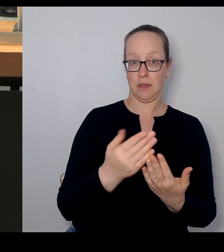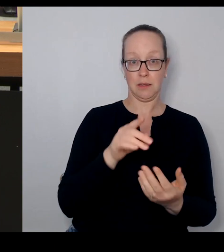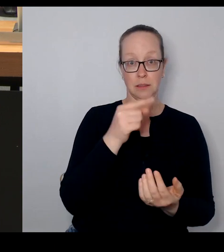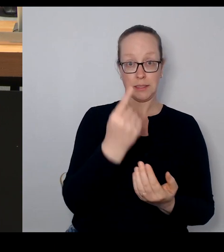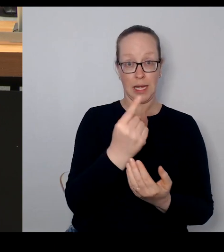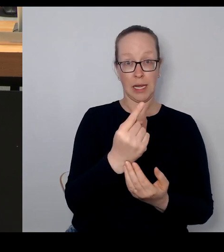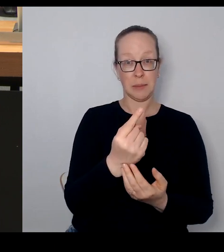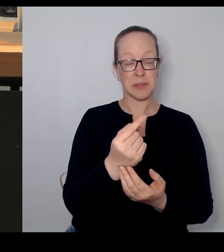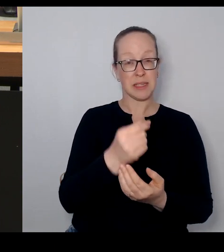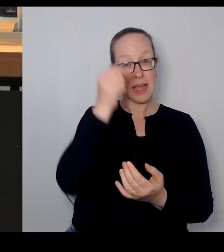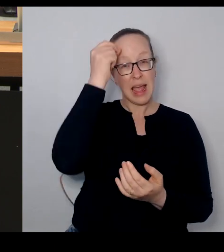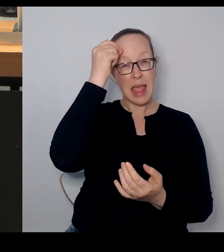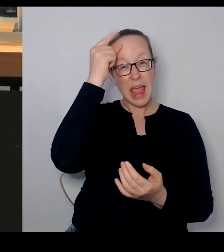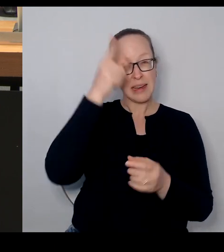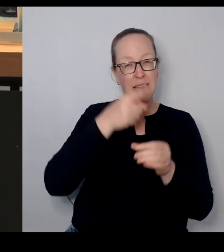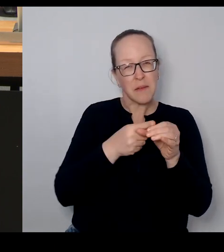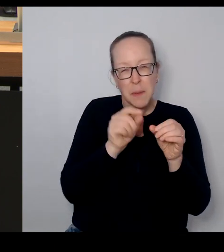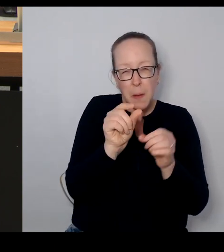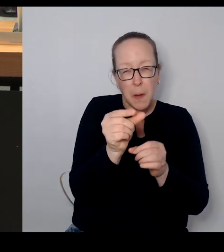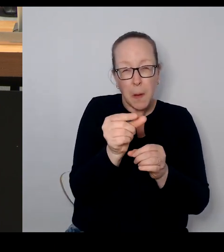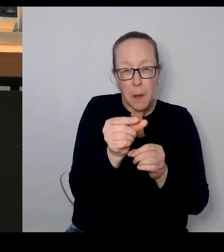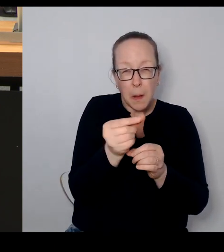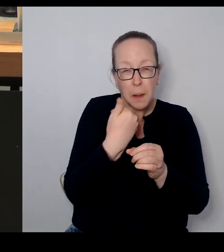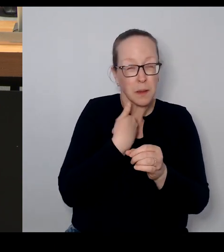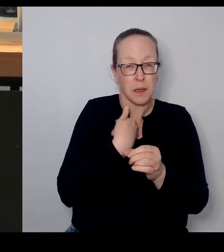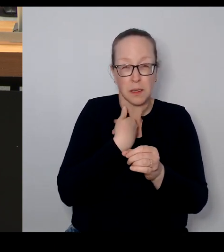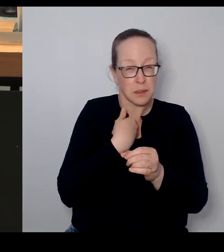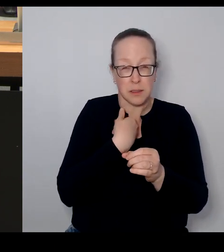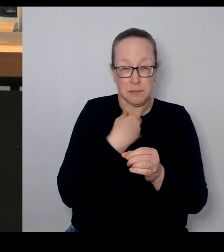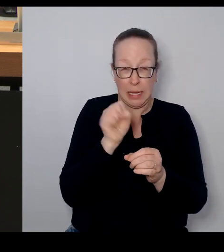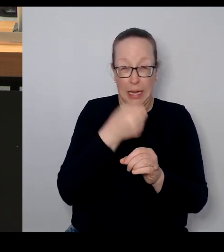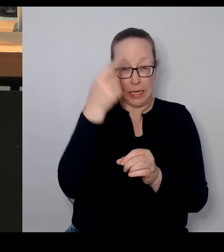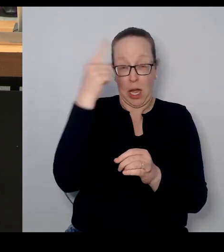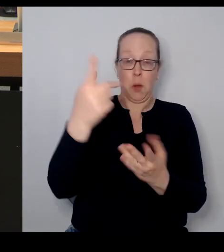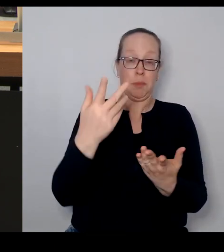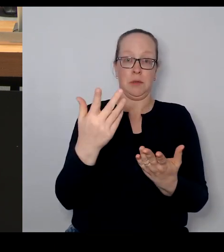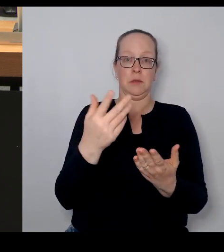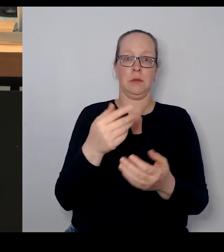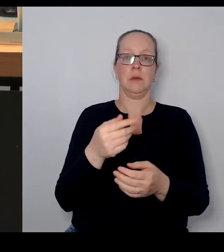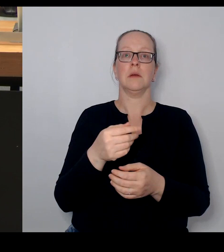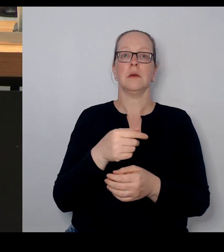russische Propaganda übernehmen und dass sie die. Also ich glaube, Sie würden das deutsche Volk jedenfalls